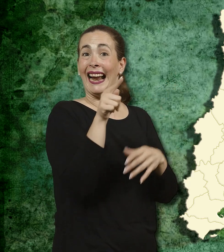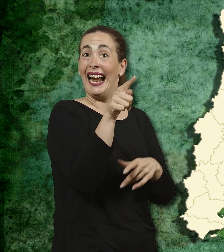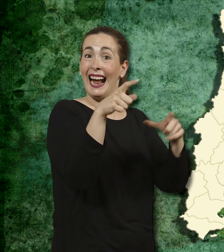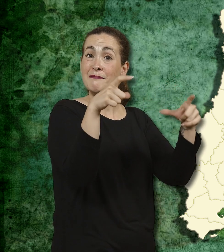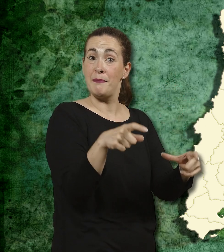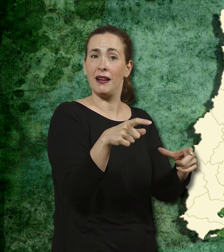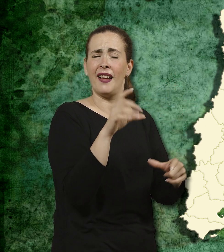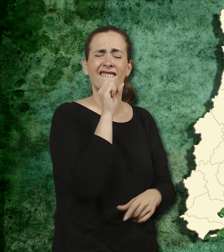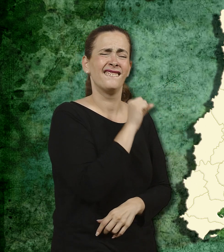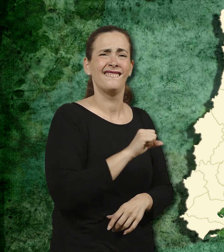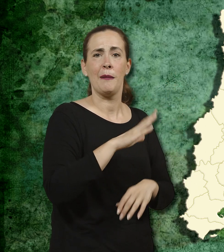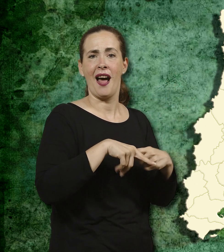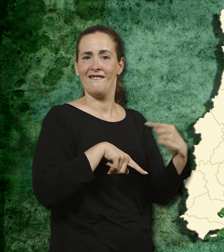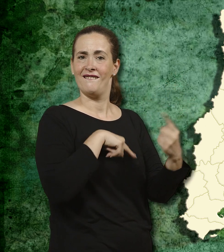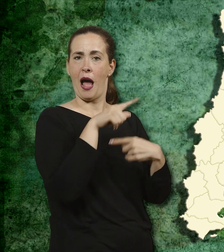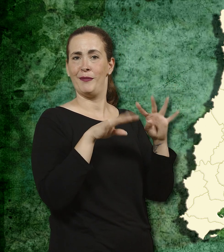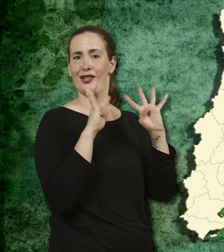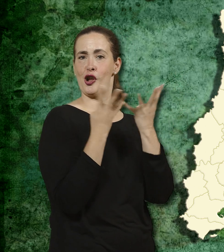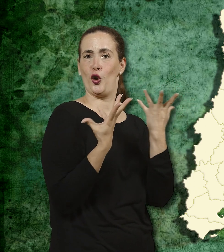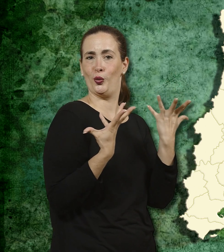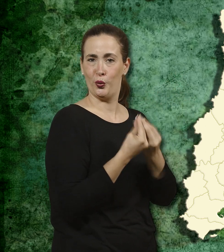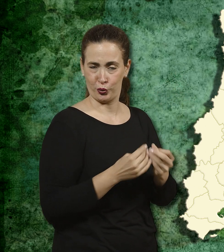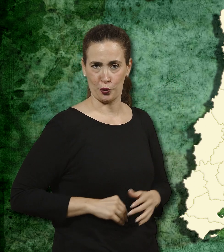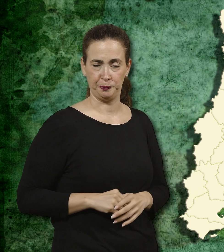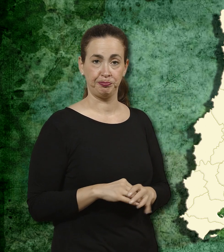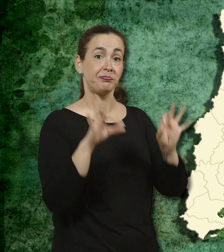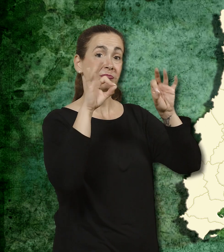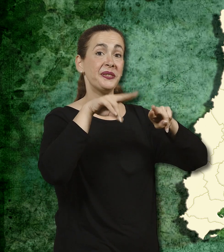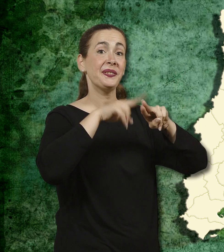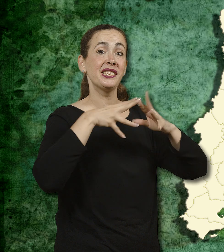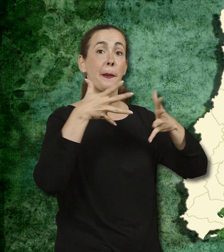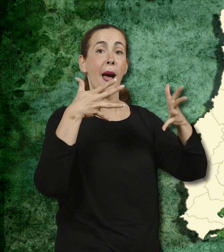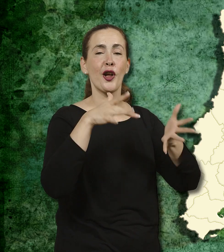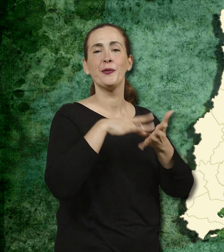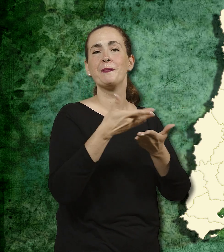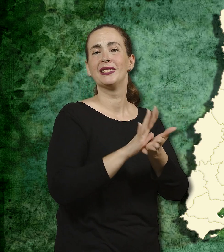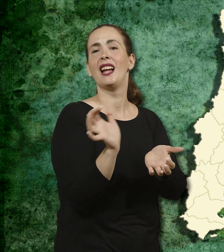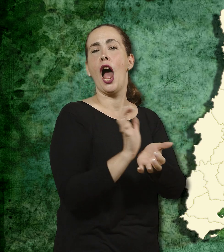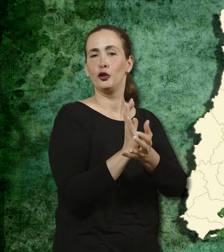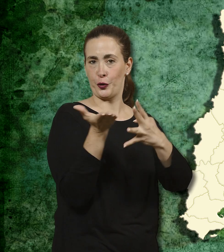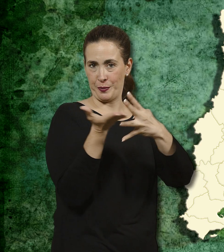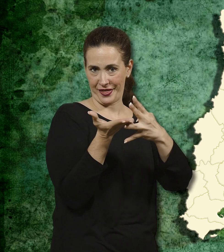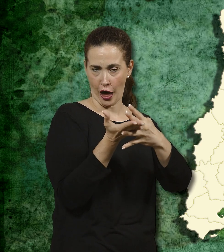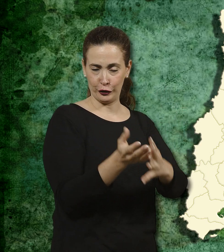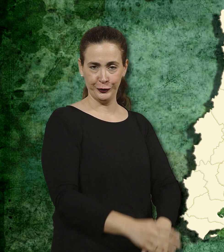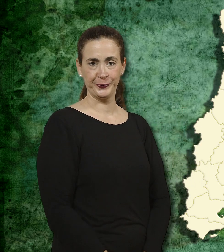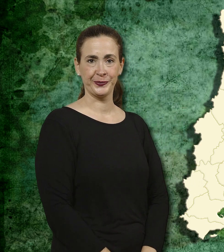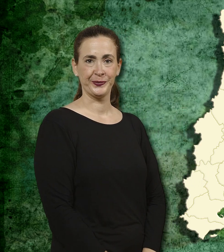un indret ideal per passar una estona en família en plena natura. Festa Major: a meitat d'agost.